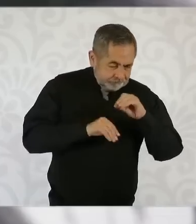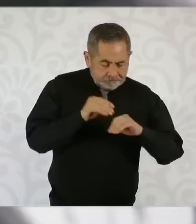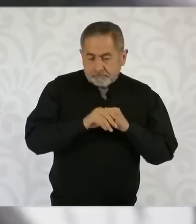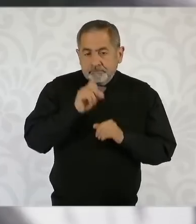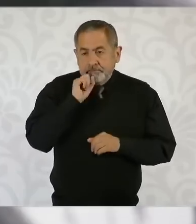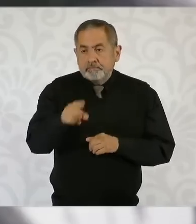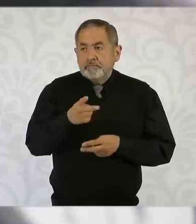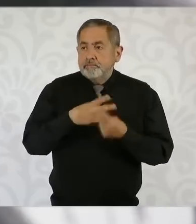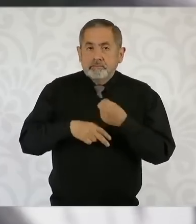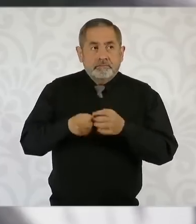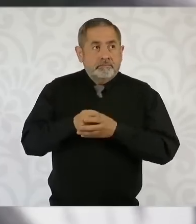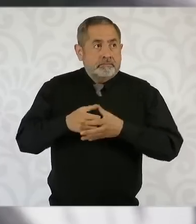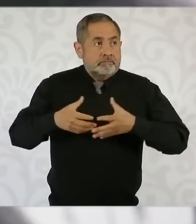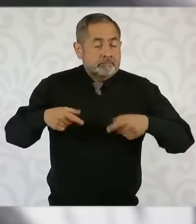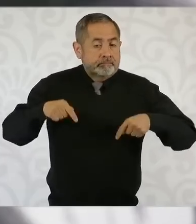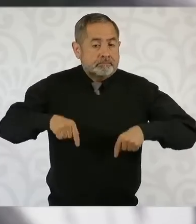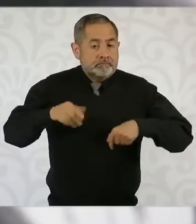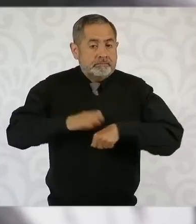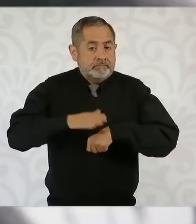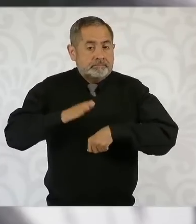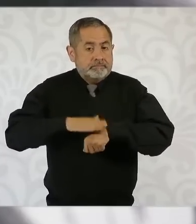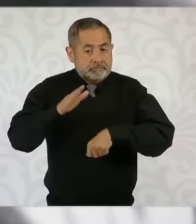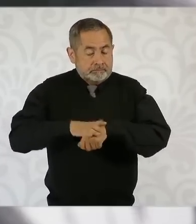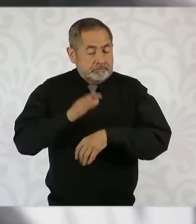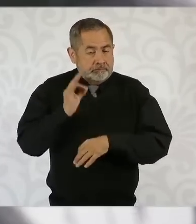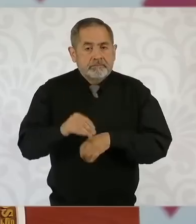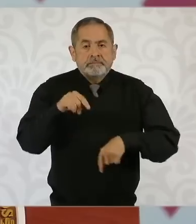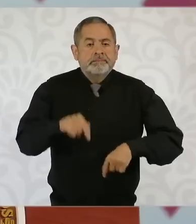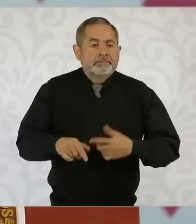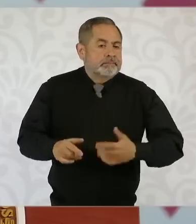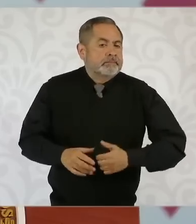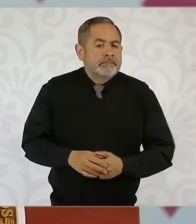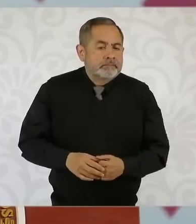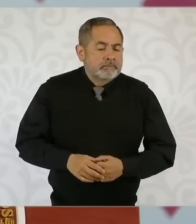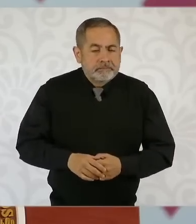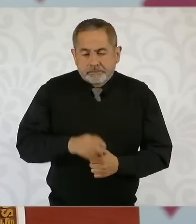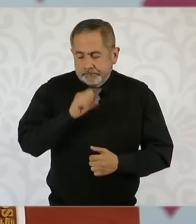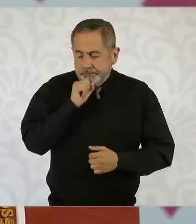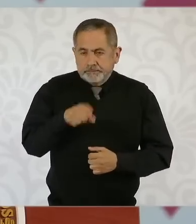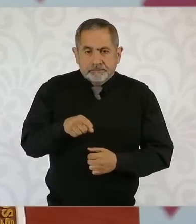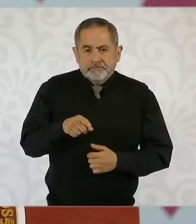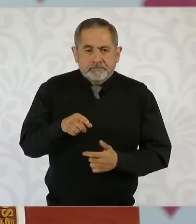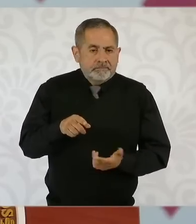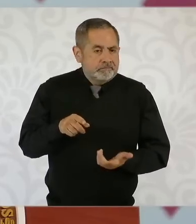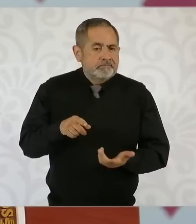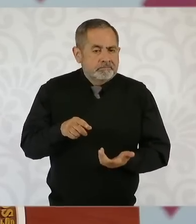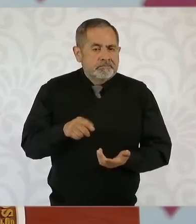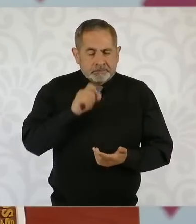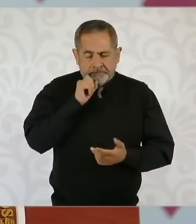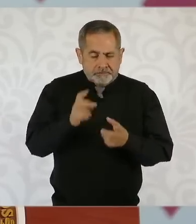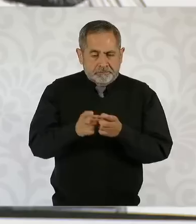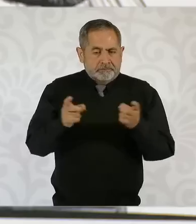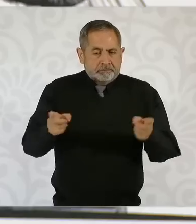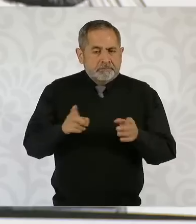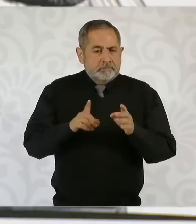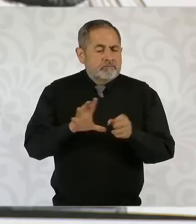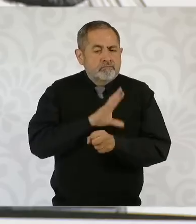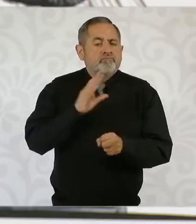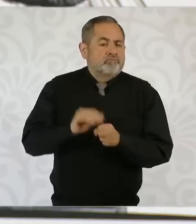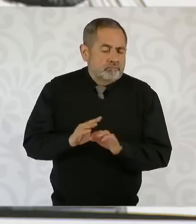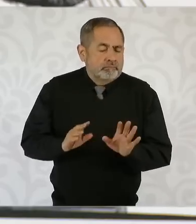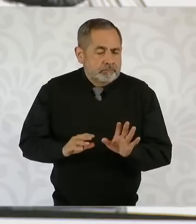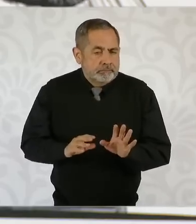creciendo en nuestro país e y también otro tipo de desarrollo entonces lo que queremos es fortalecer